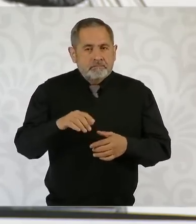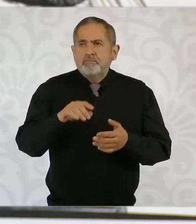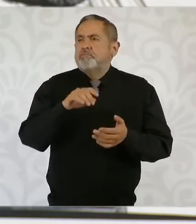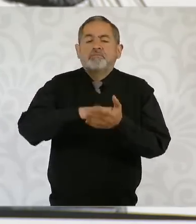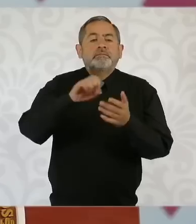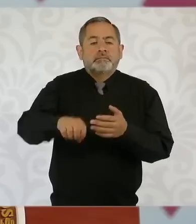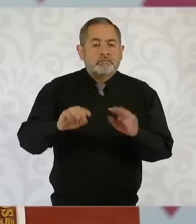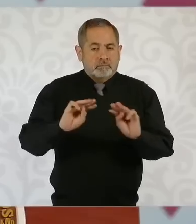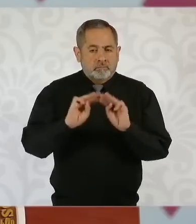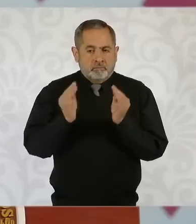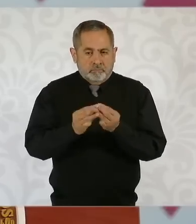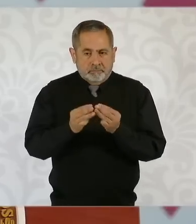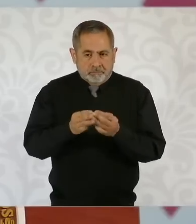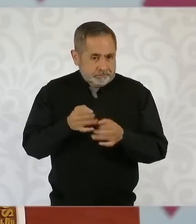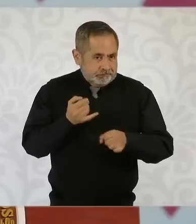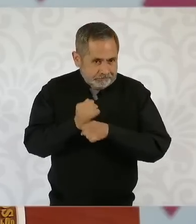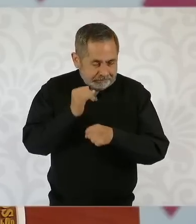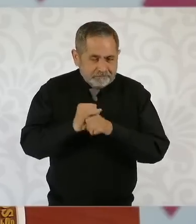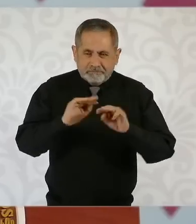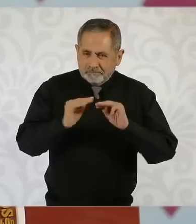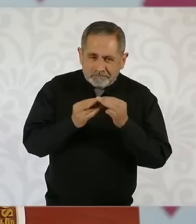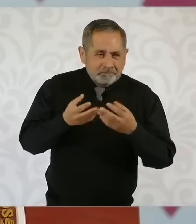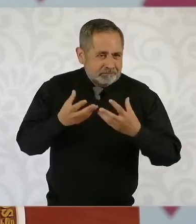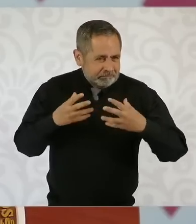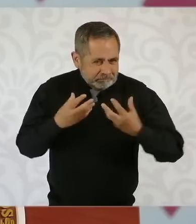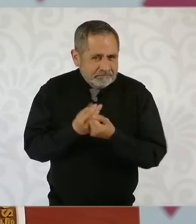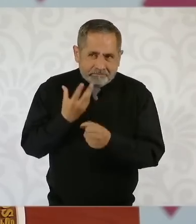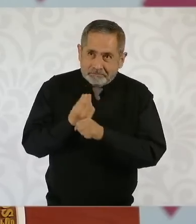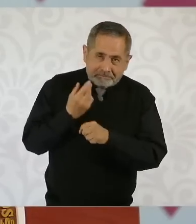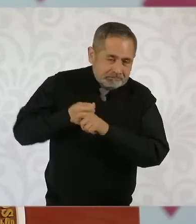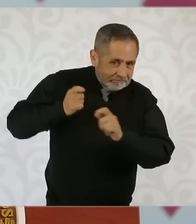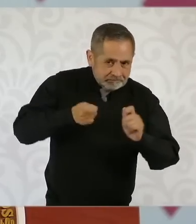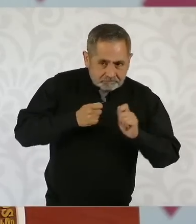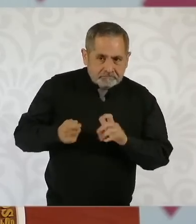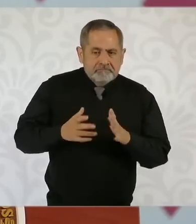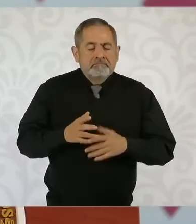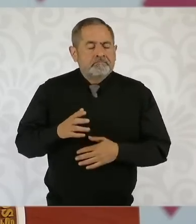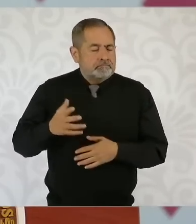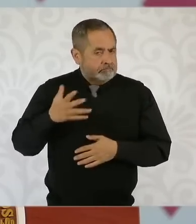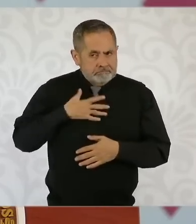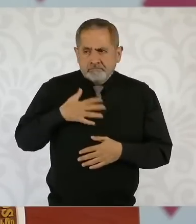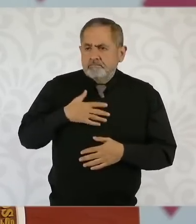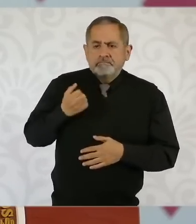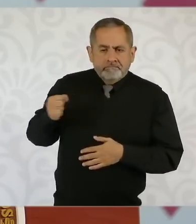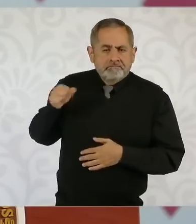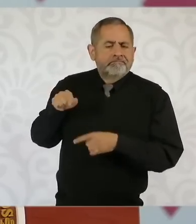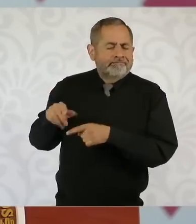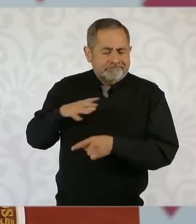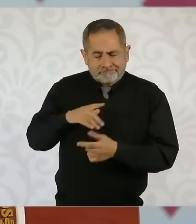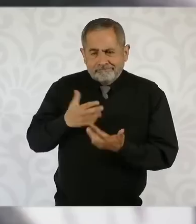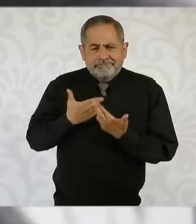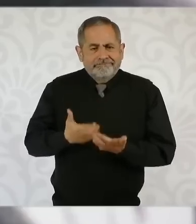tomando en cuenta Home Depot eh que tenemos que recuperar y otras industrias también que queremos